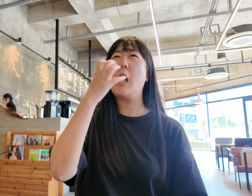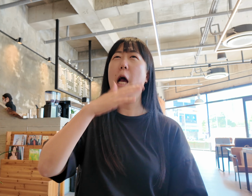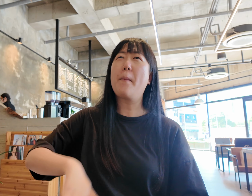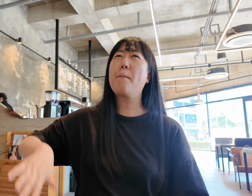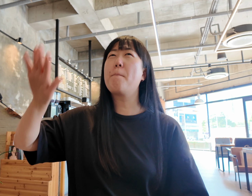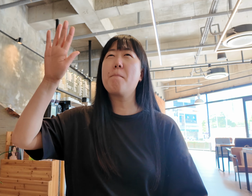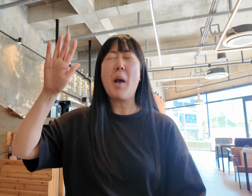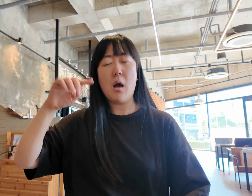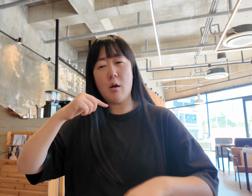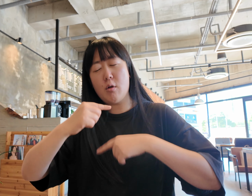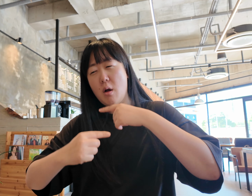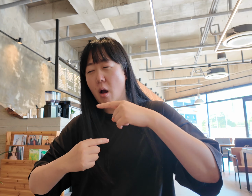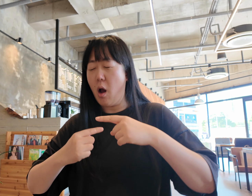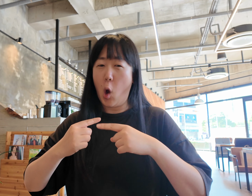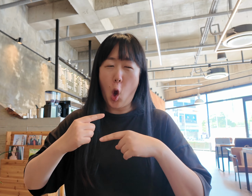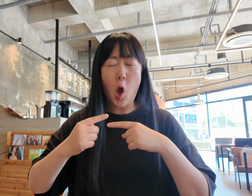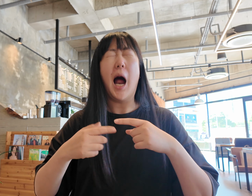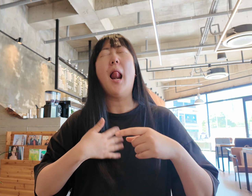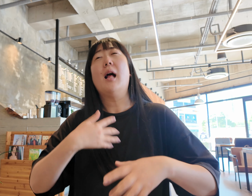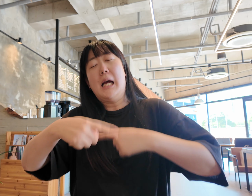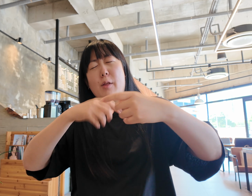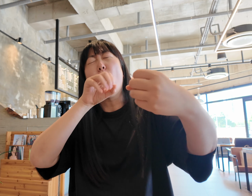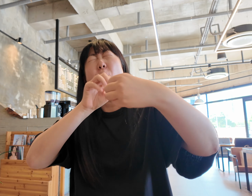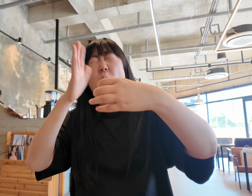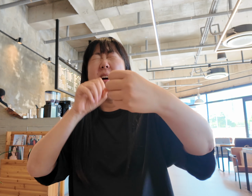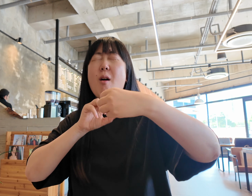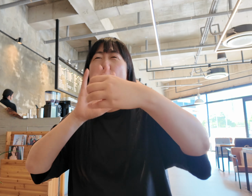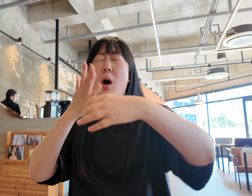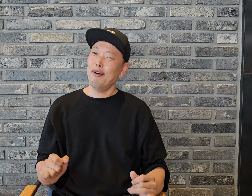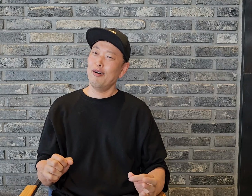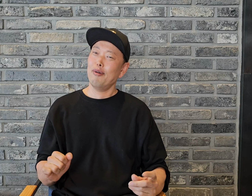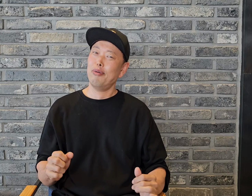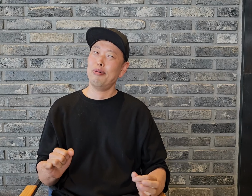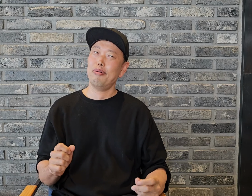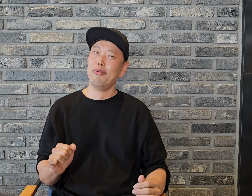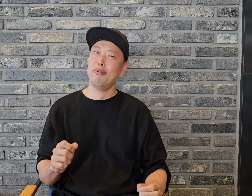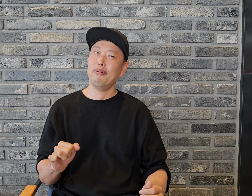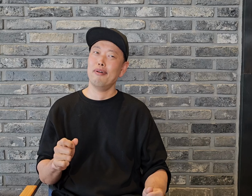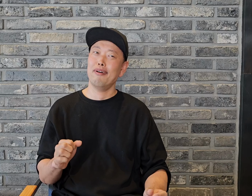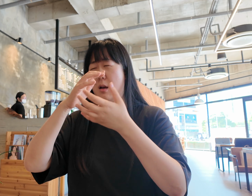Crecí en una cultura sorda, pero puedo comunicarme en lenguaje de señas. Oh, me estás dando una tarea.